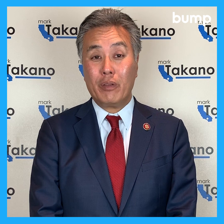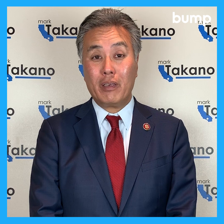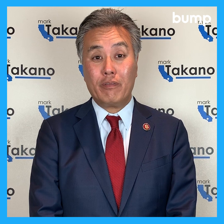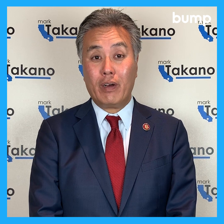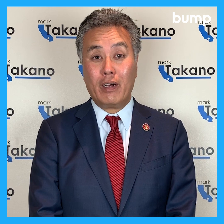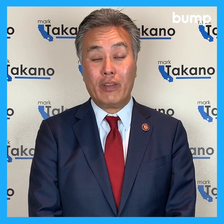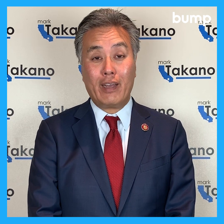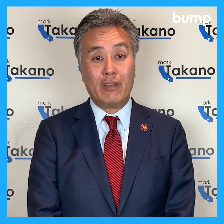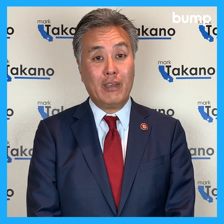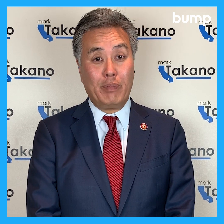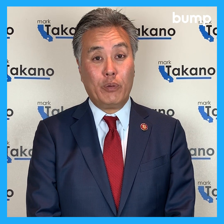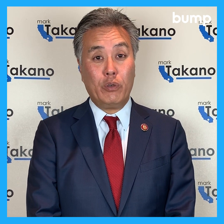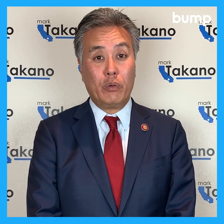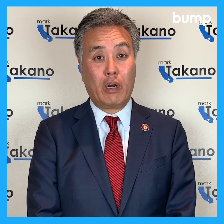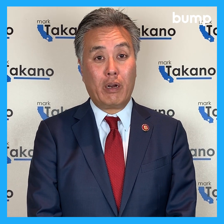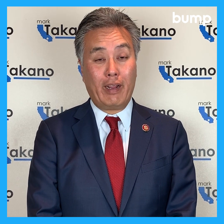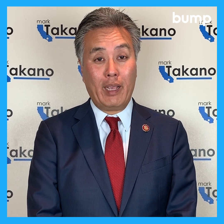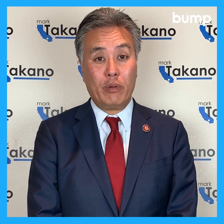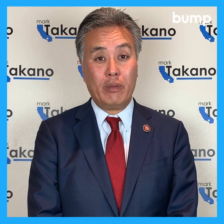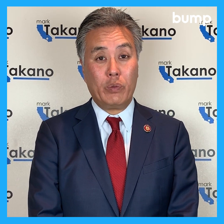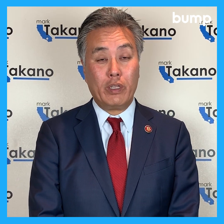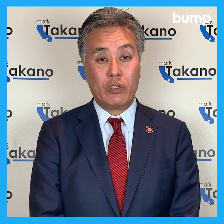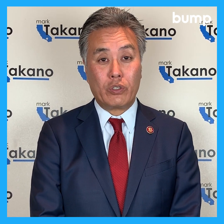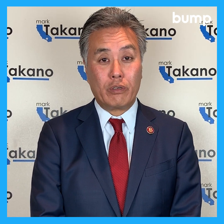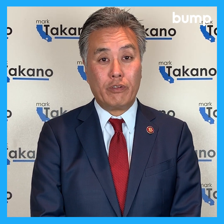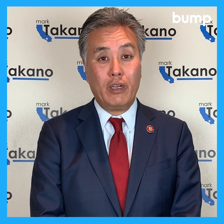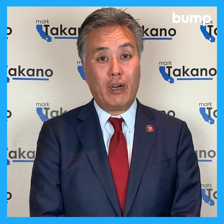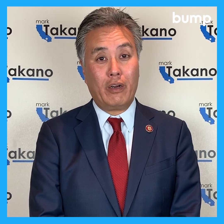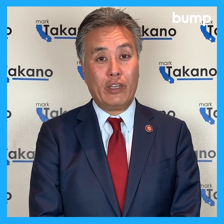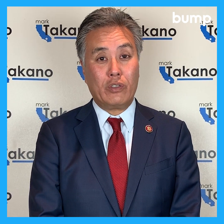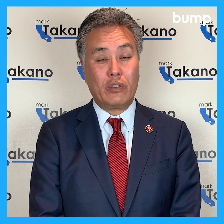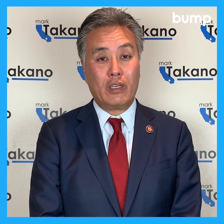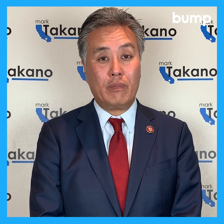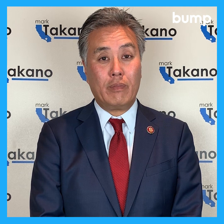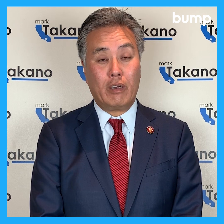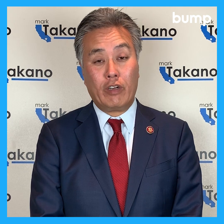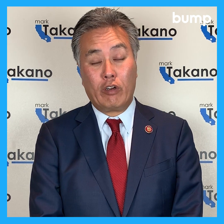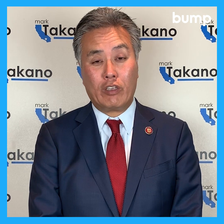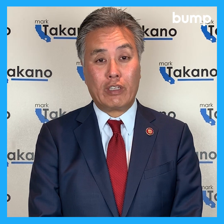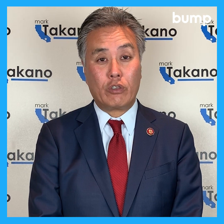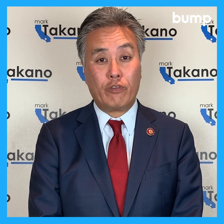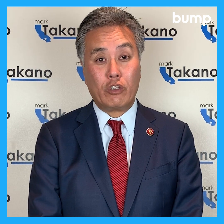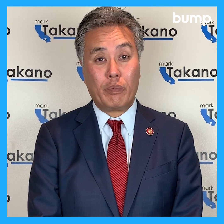Creo que la gente que es capaz y están dispuestos a servir a nuestra nación... en la defensa nacional de nuestra nación